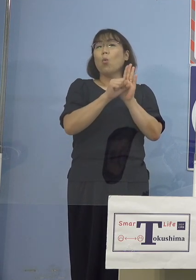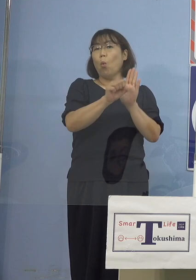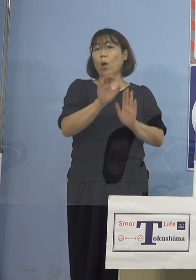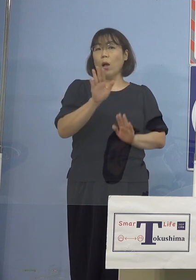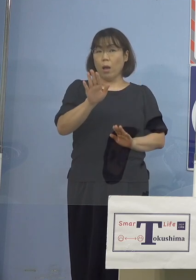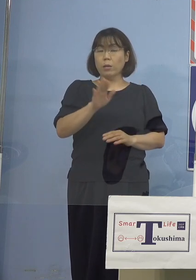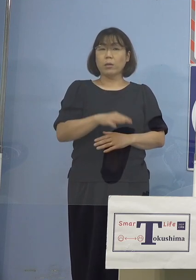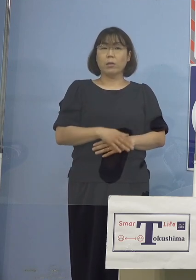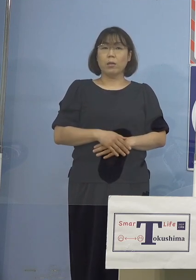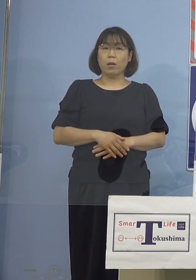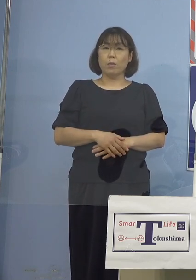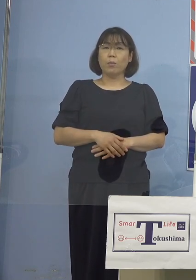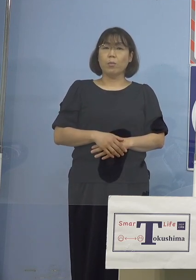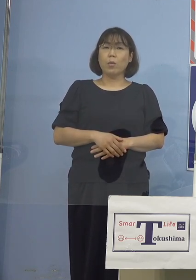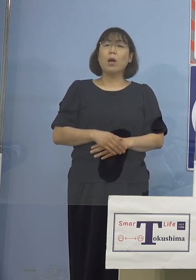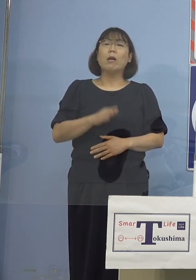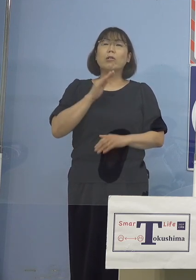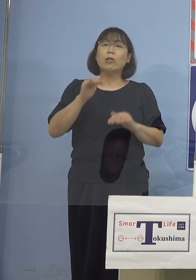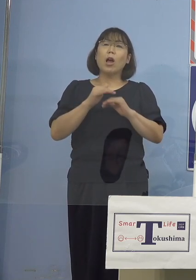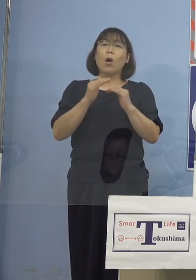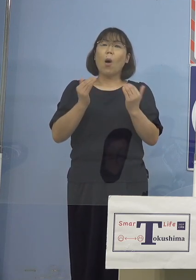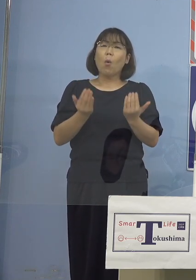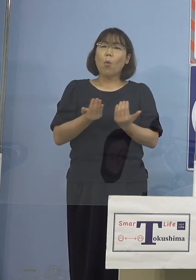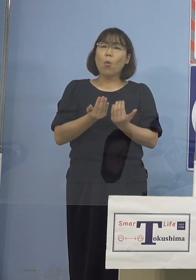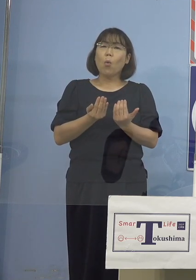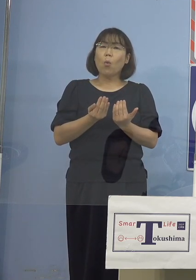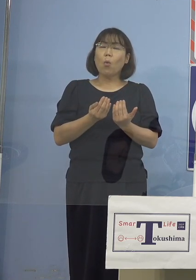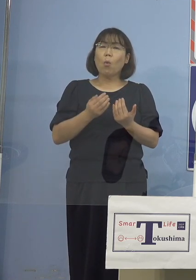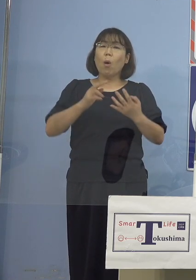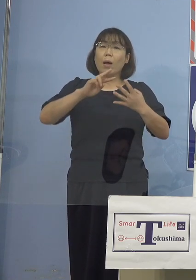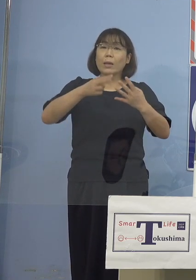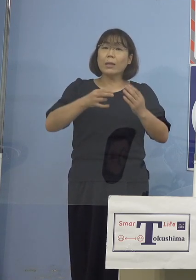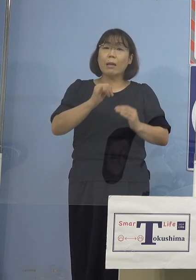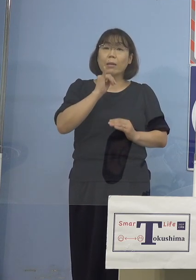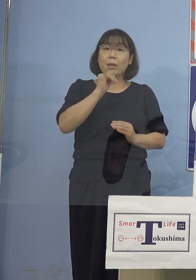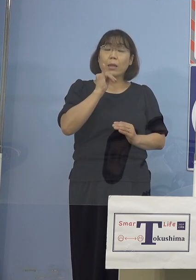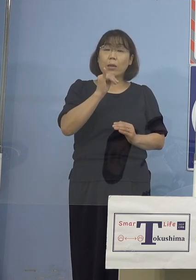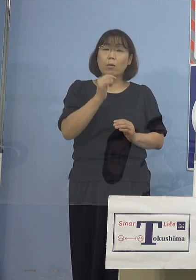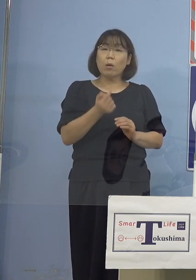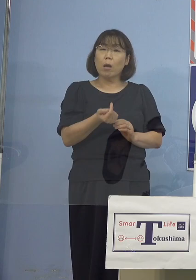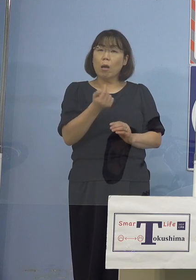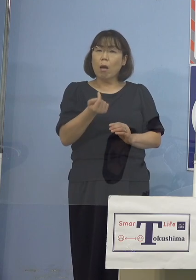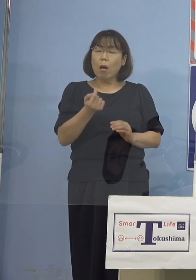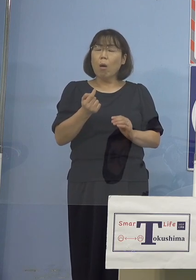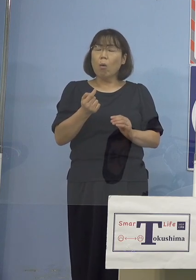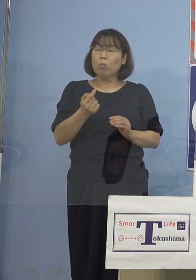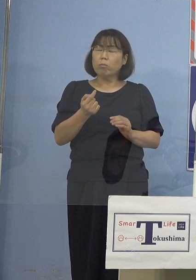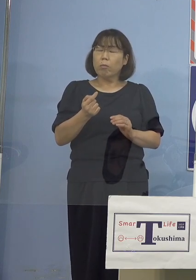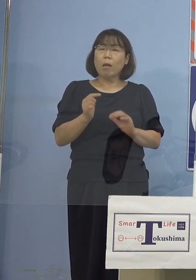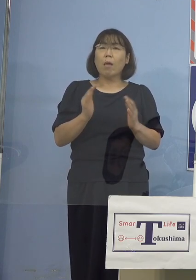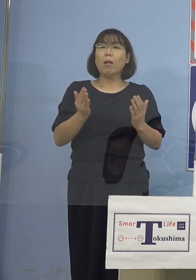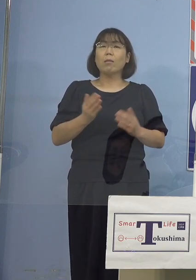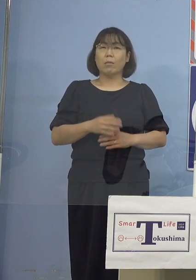ほとんど実は季節性のインフルエンザの発生が 見られてこなかったといったことがあるんですね